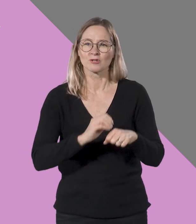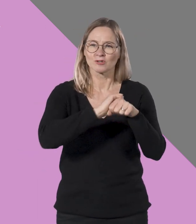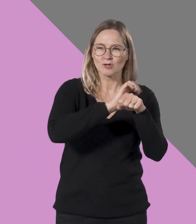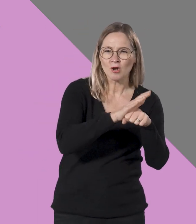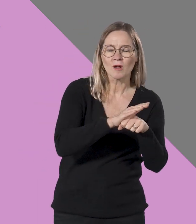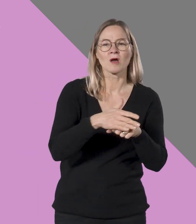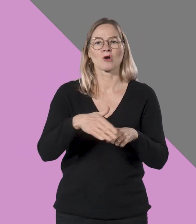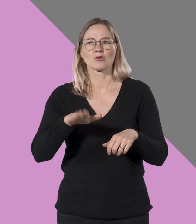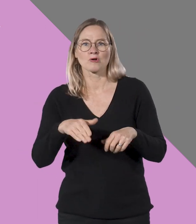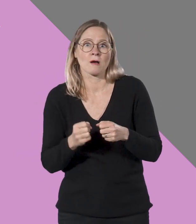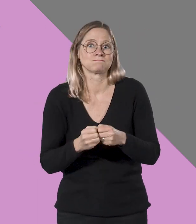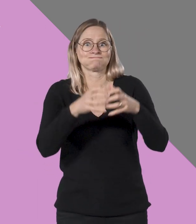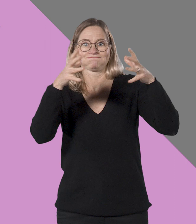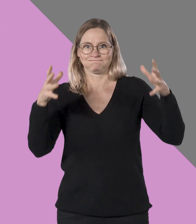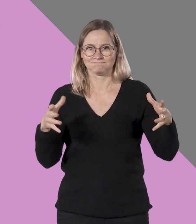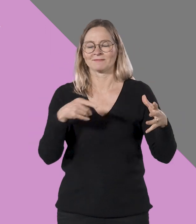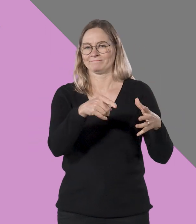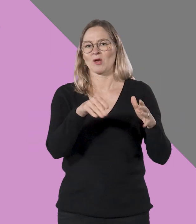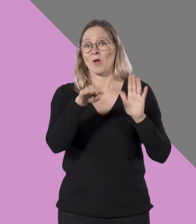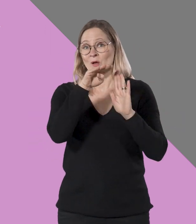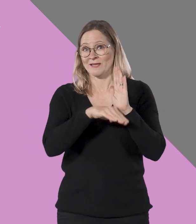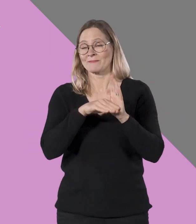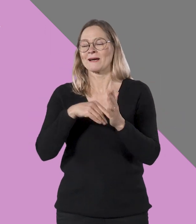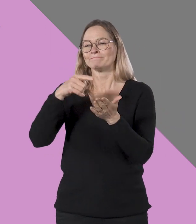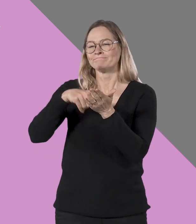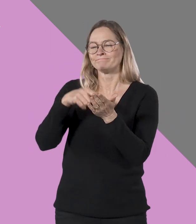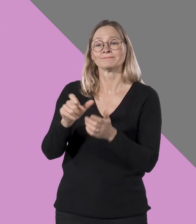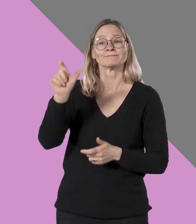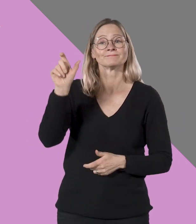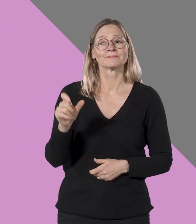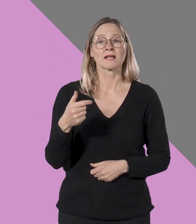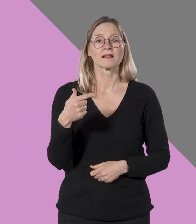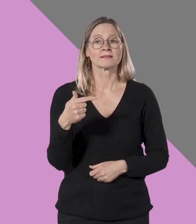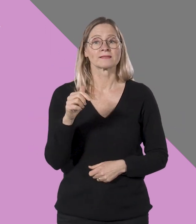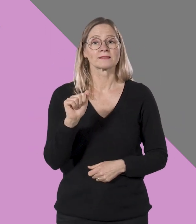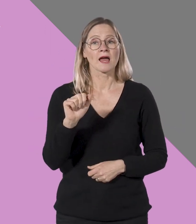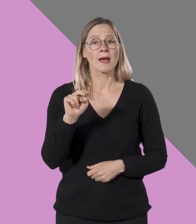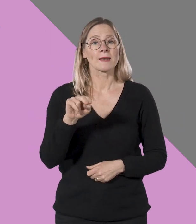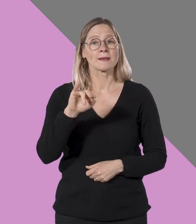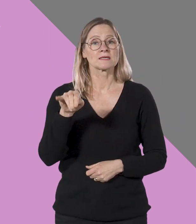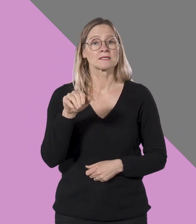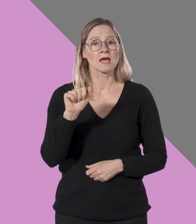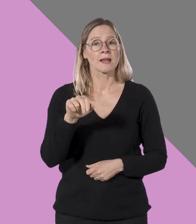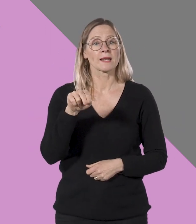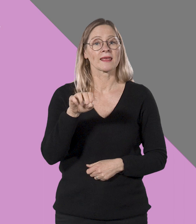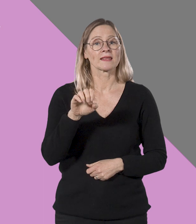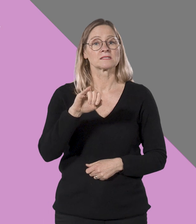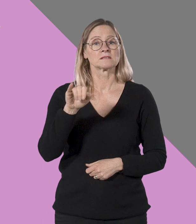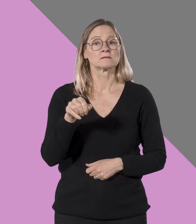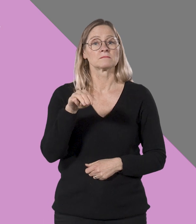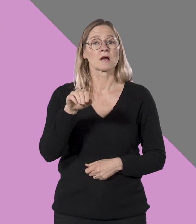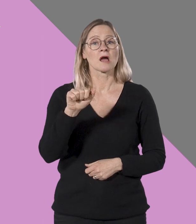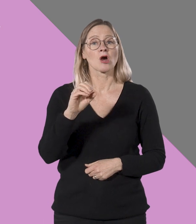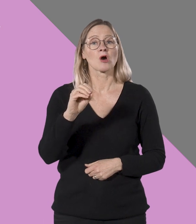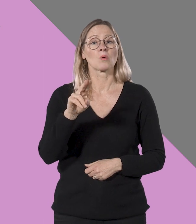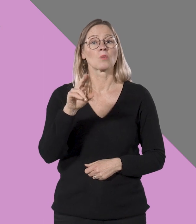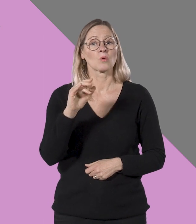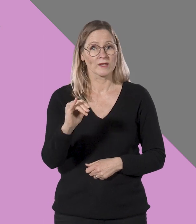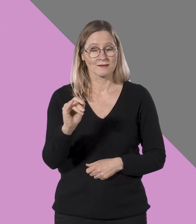Korona ja koirabuumi -nimisessä ohjelmassa haastateltavana on Tanja Nejmaoui, -